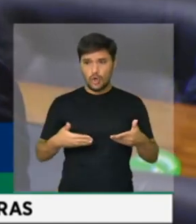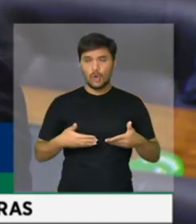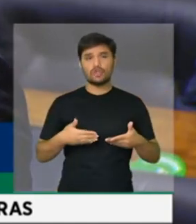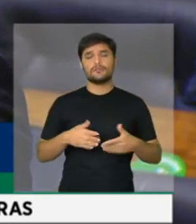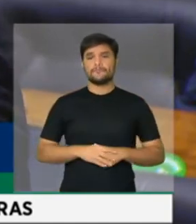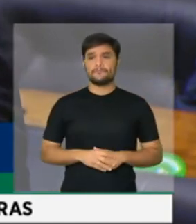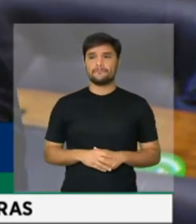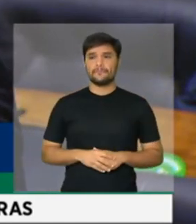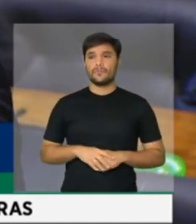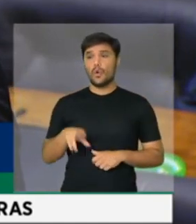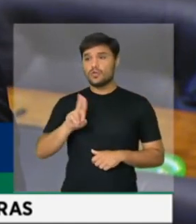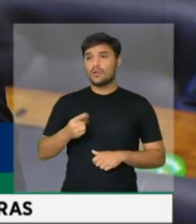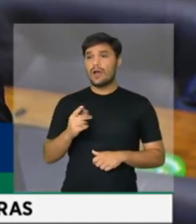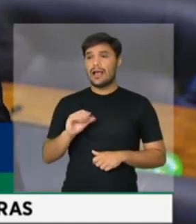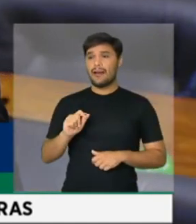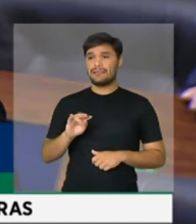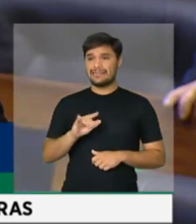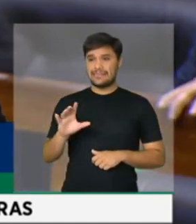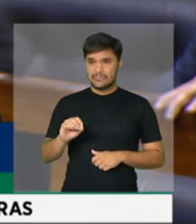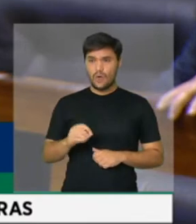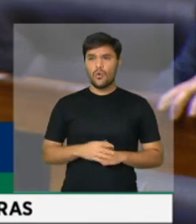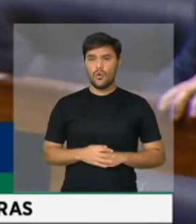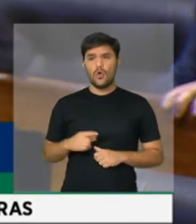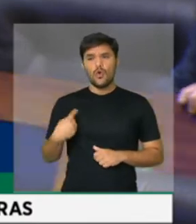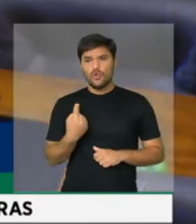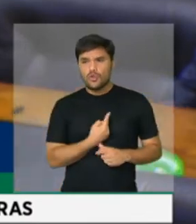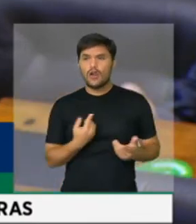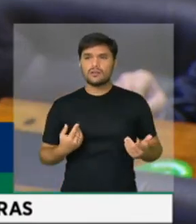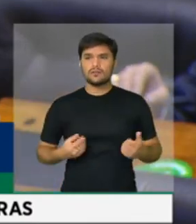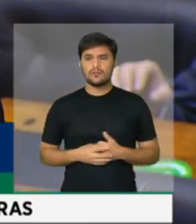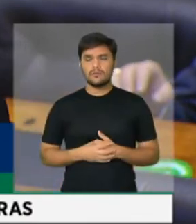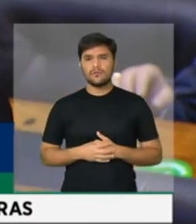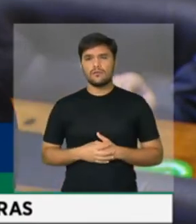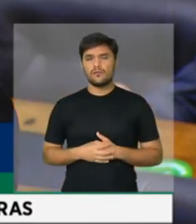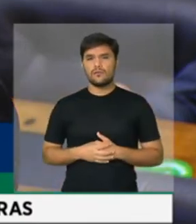NÓS ESTAMOS TRATANDO DA MATÉRIA DE DESESTATIZAÇÃO